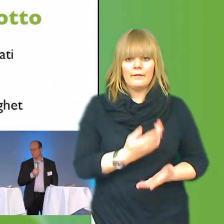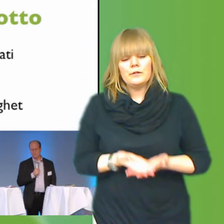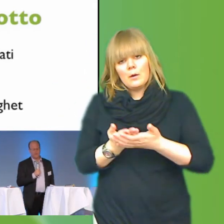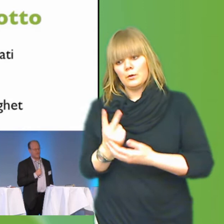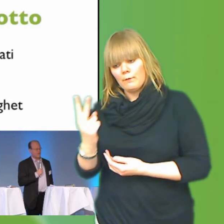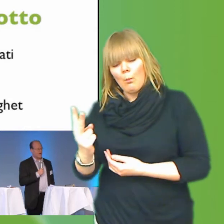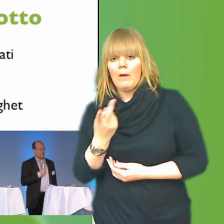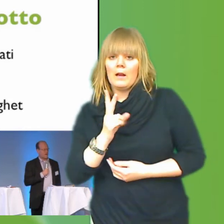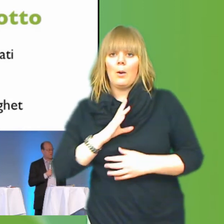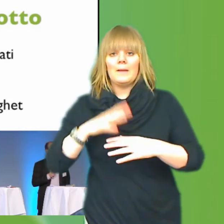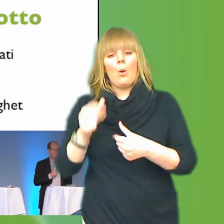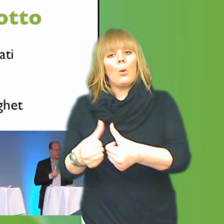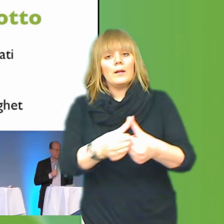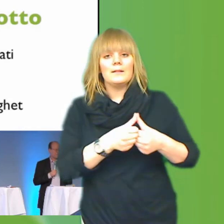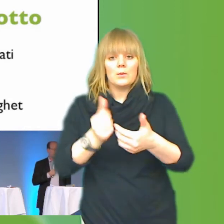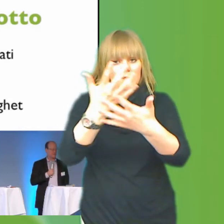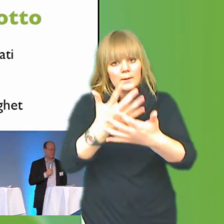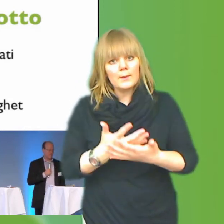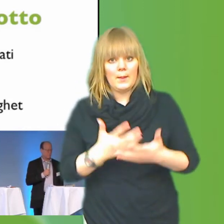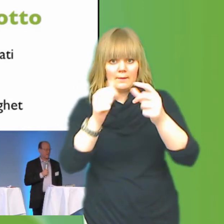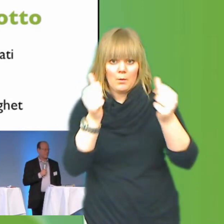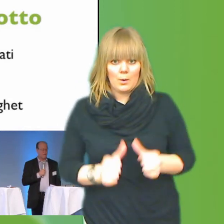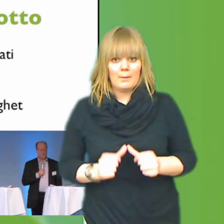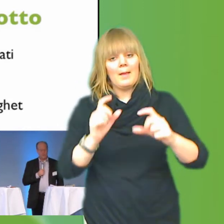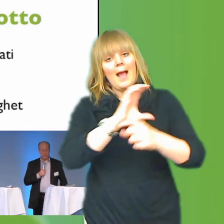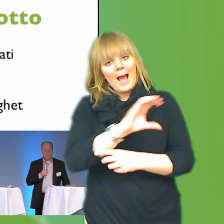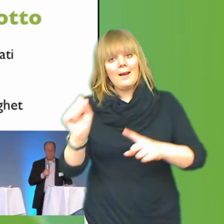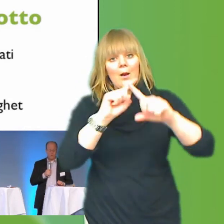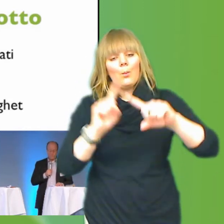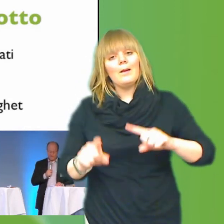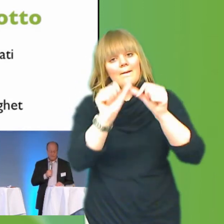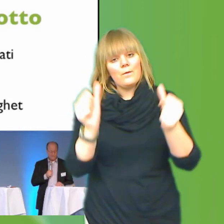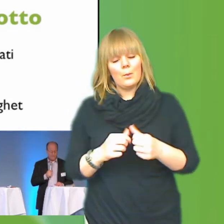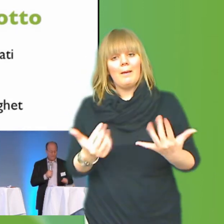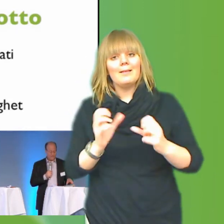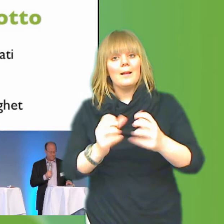Alla olika former måste få finnas. Och det är en fråga för hela samhället.